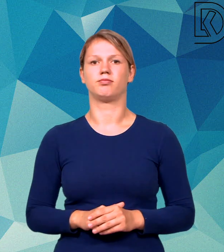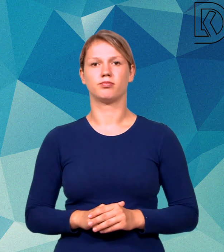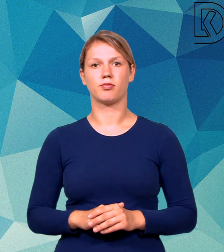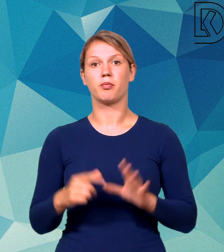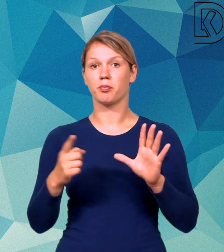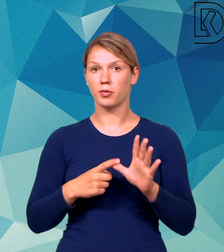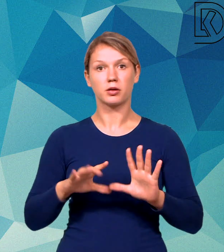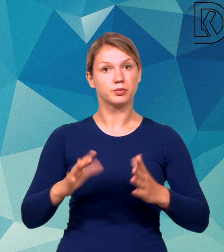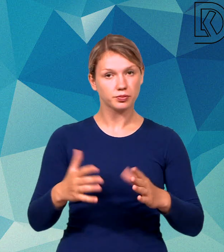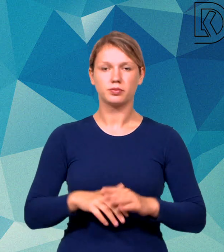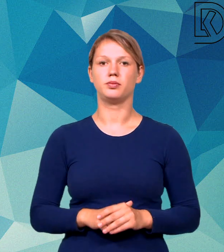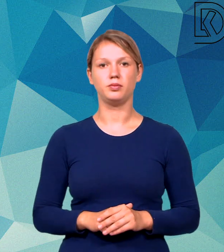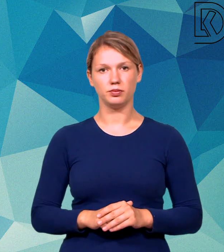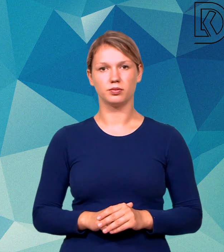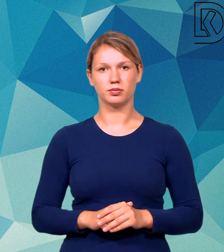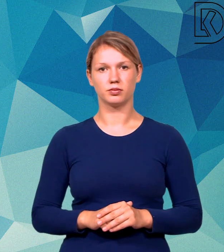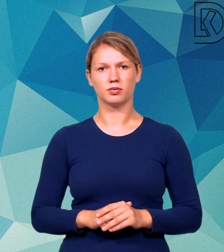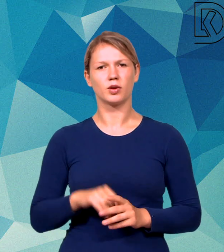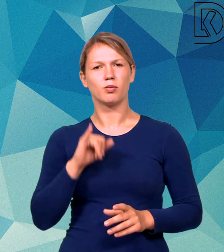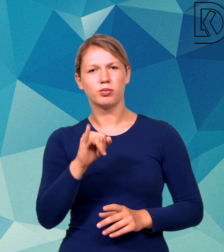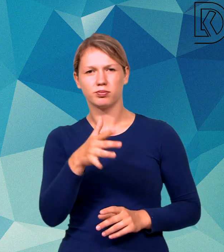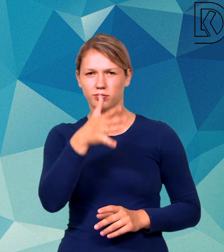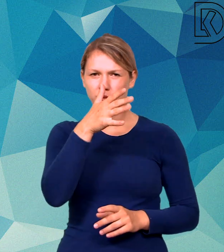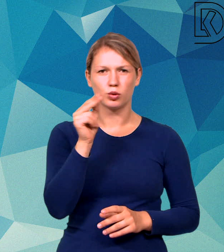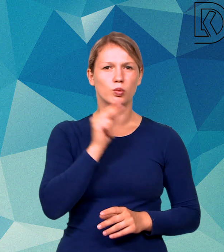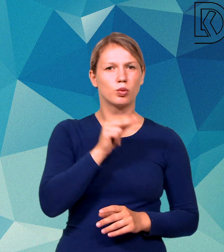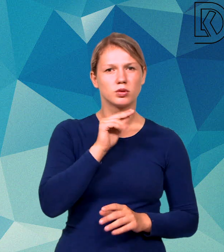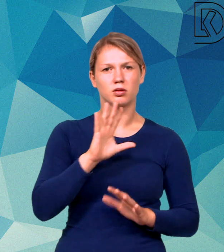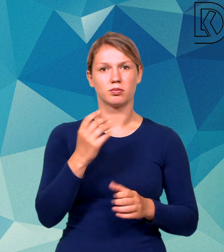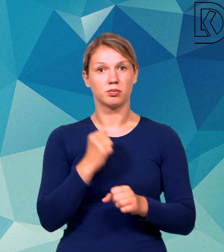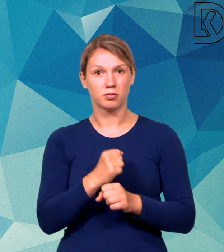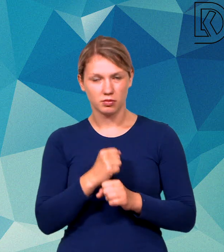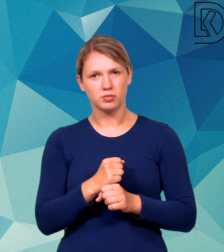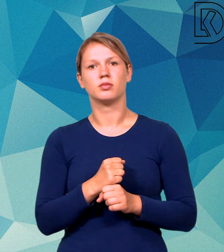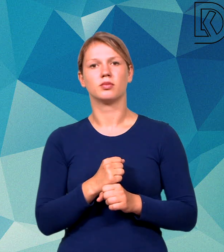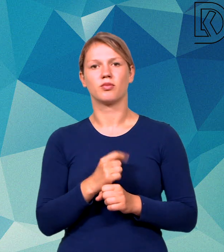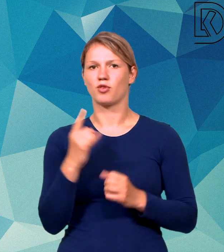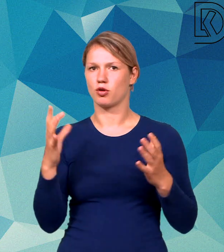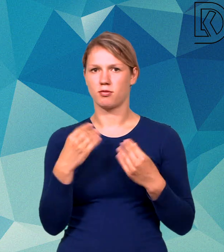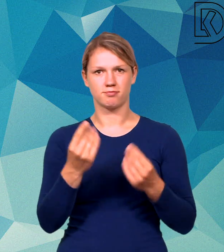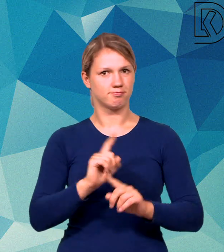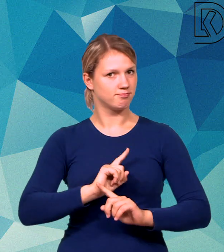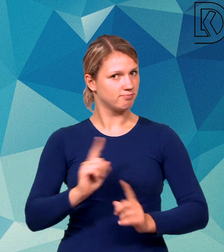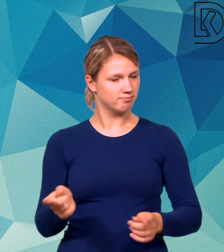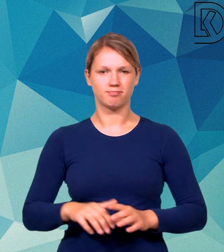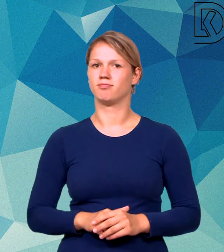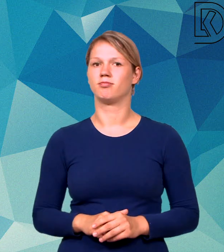Penkta: įvykdžiusiems nusikaltimus vaiko globa nesuteikiama.